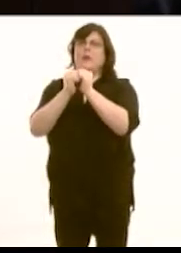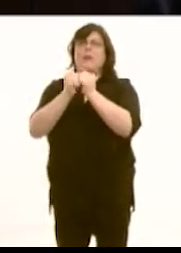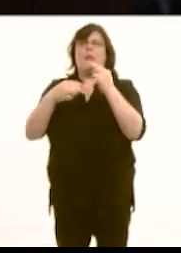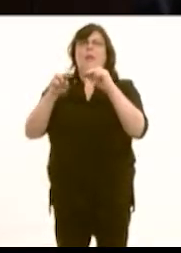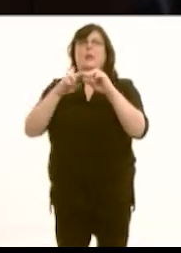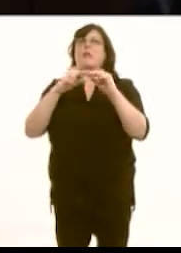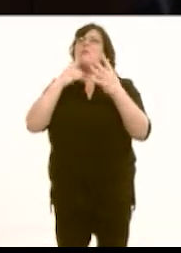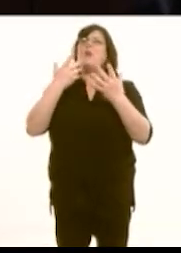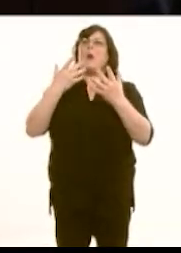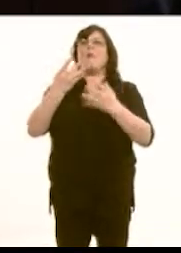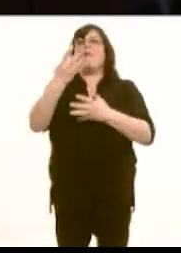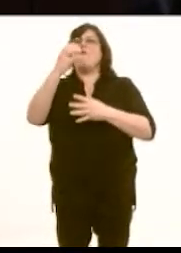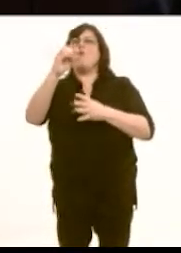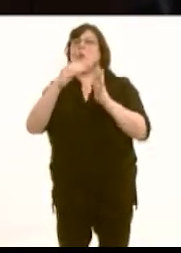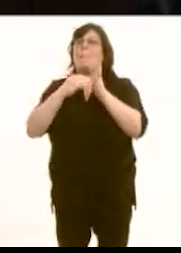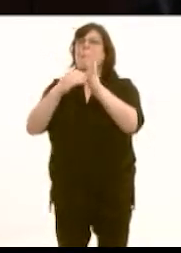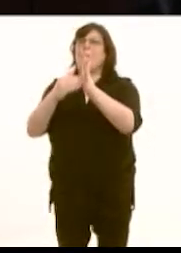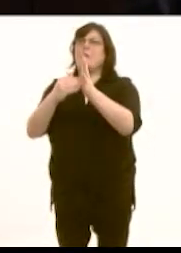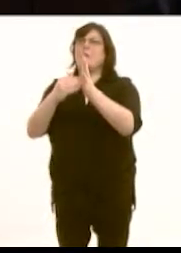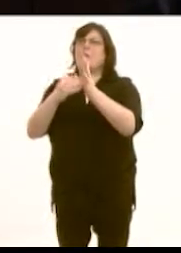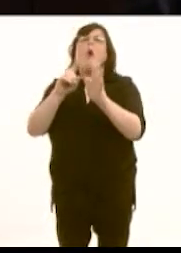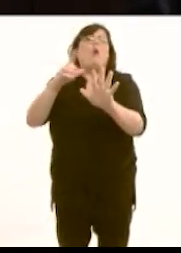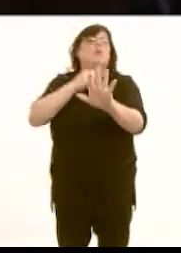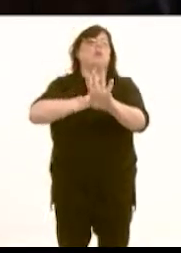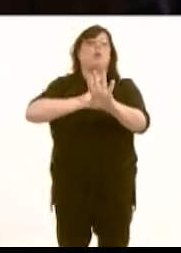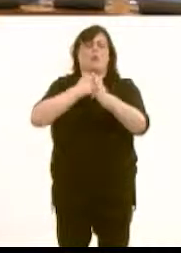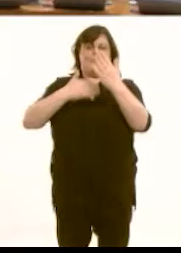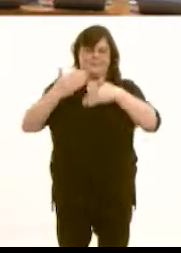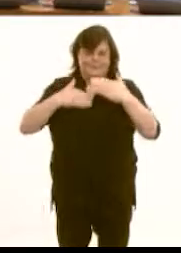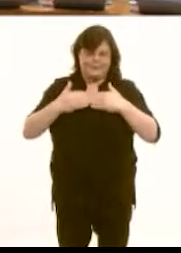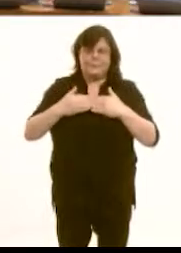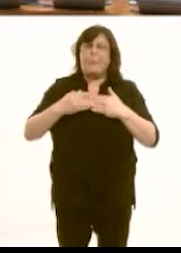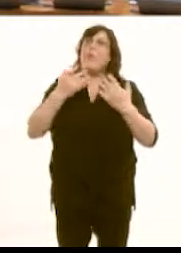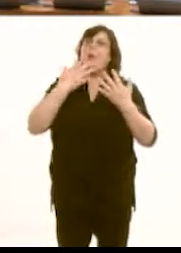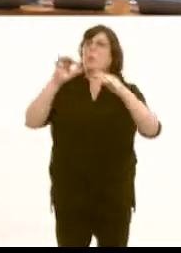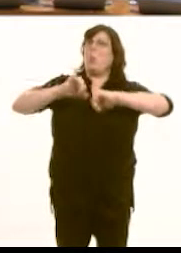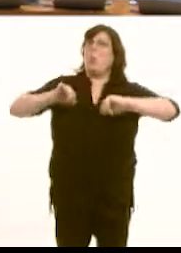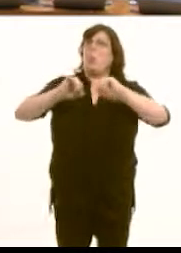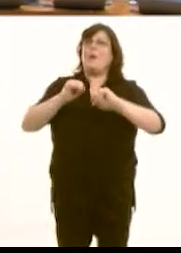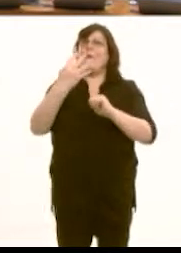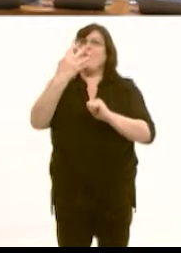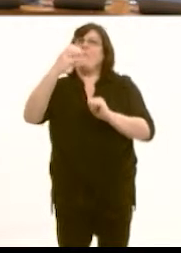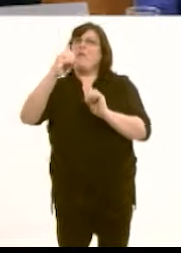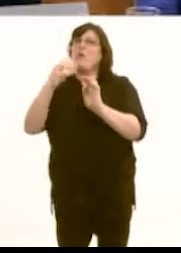Carwyn Jones: Rym niín erfyn i unrhyw fwrdd iechyd i sicrhau eu bod nhwín dod y tu mewn